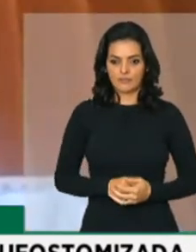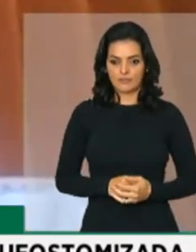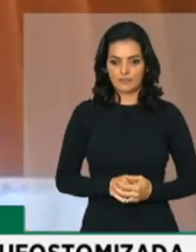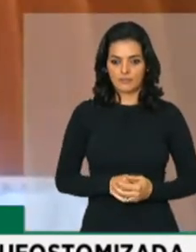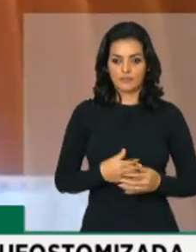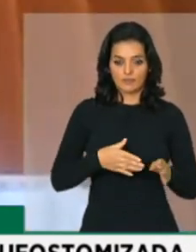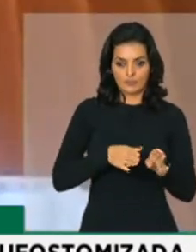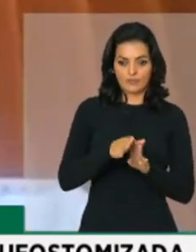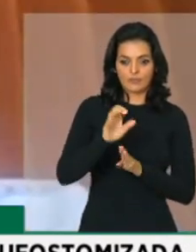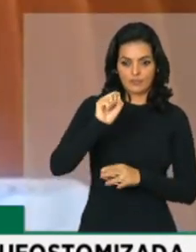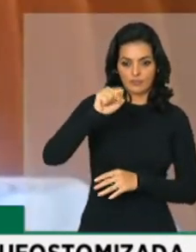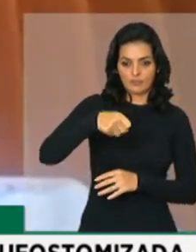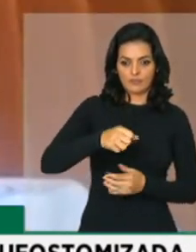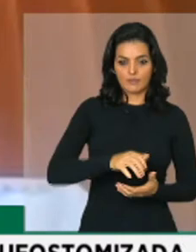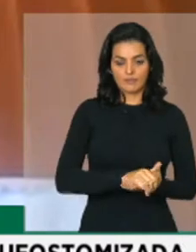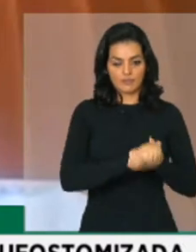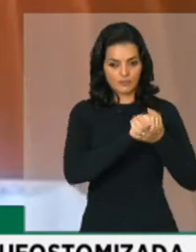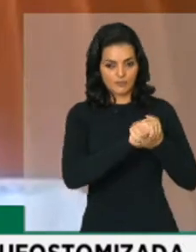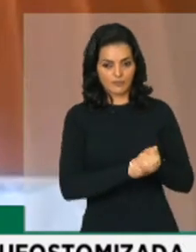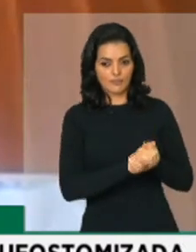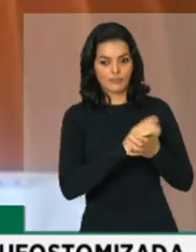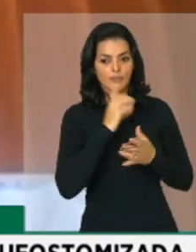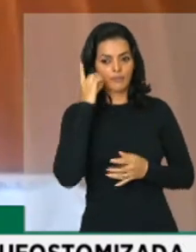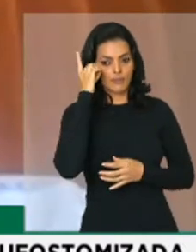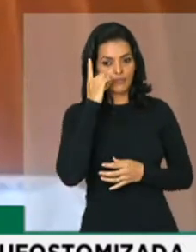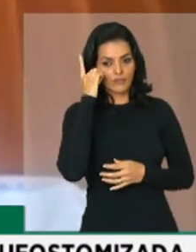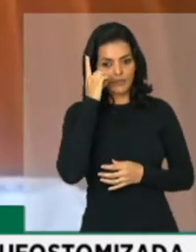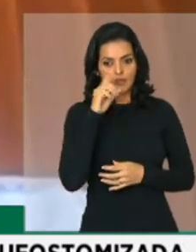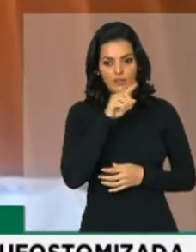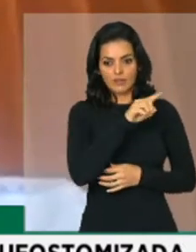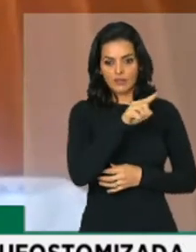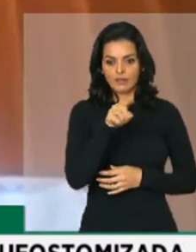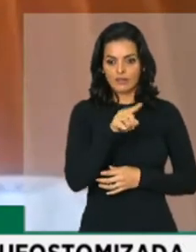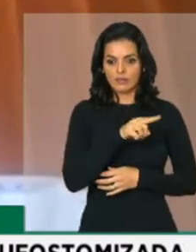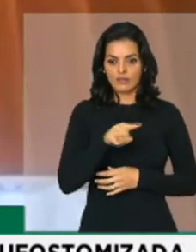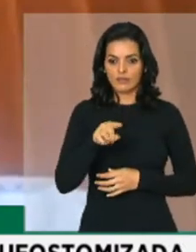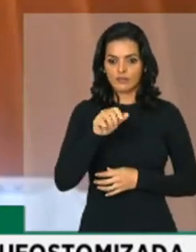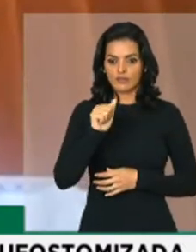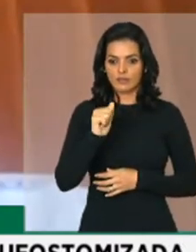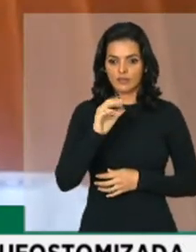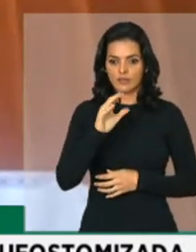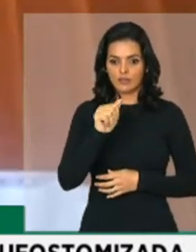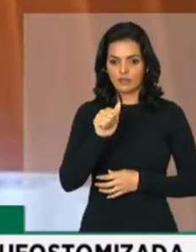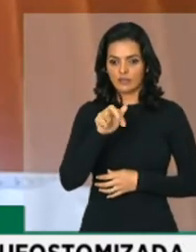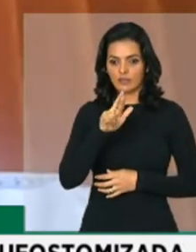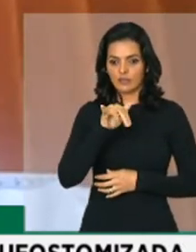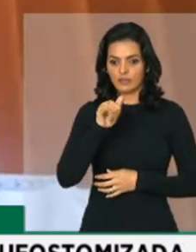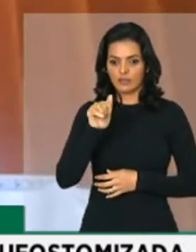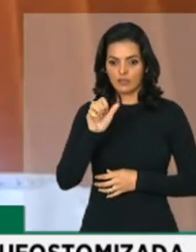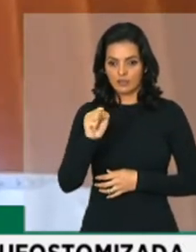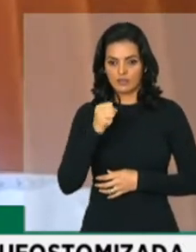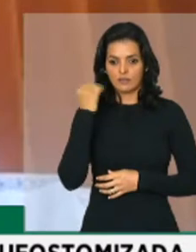CRIANÇAS, FAMÍLIAS QUE VIVEM TRAQUEOSTOMIZADAS. MAS PRESIDENTE, EU QUERIA APROVEITAR E PEDIR A VOSSA